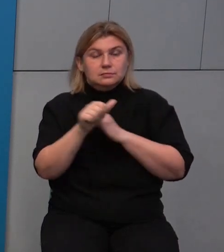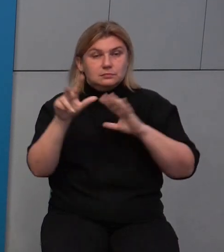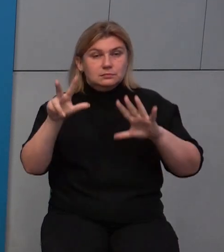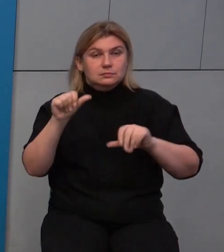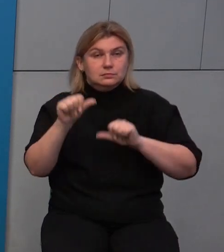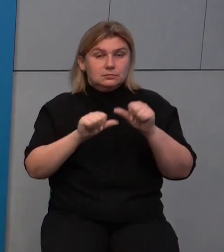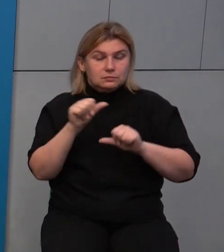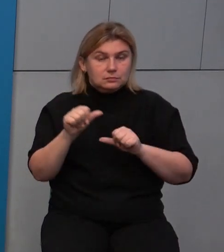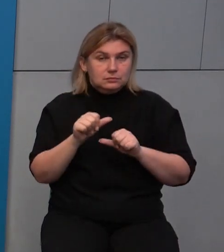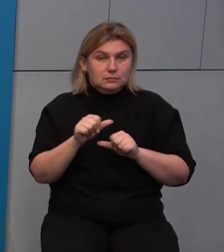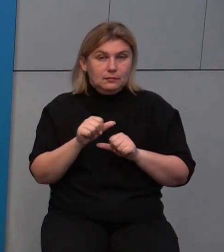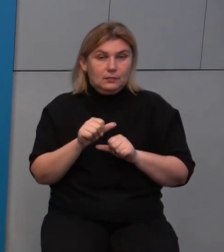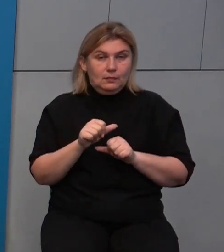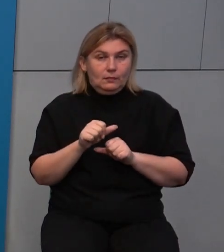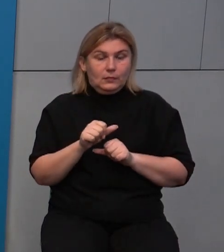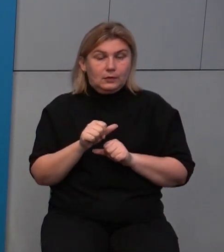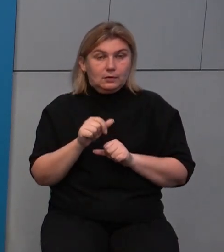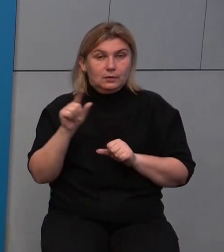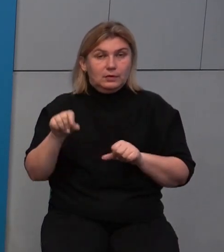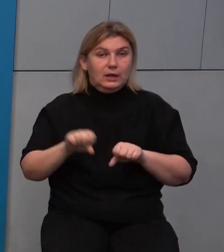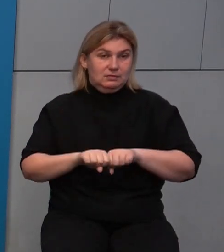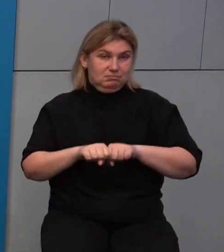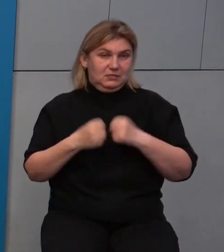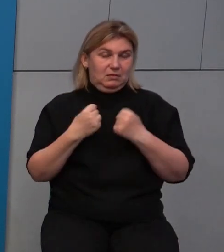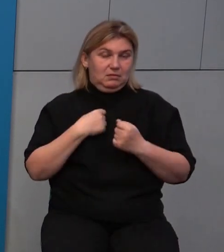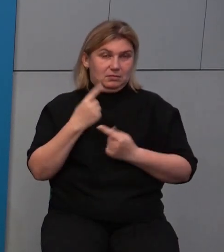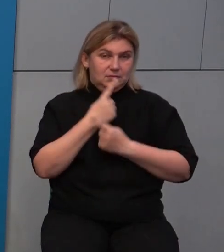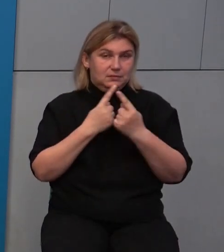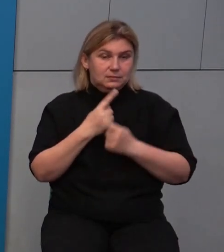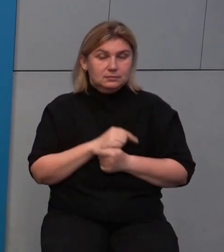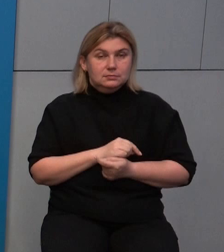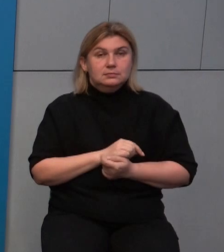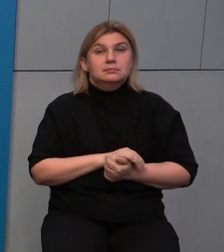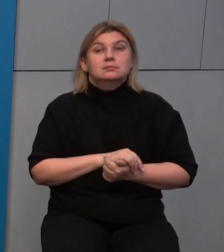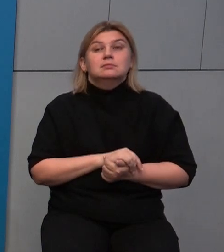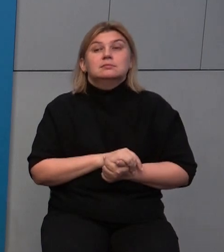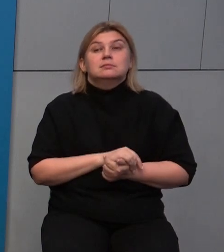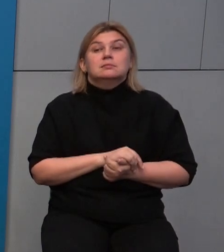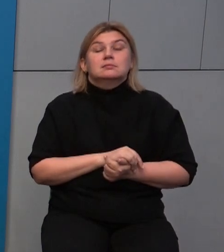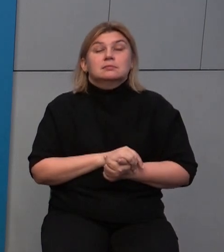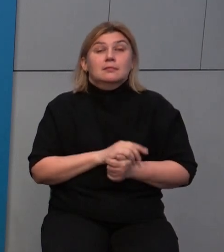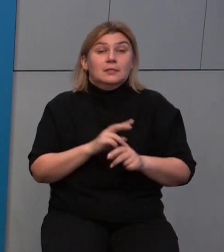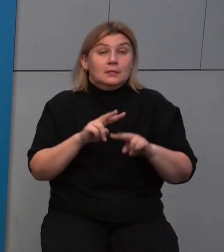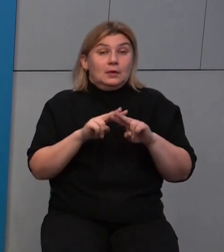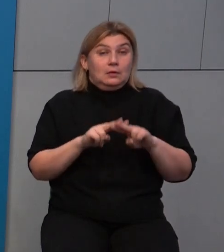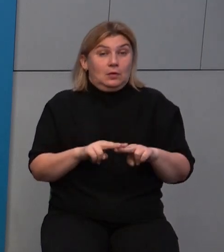chociaż się według mnie wtedy zupełnie załamał. Ale i tak został w kraju.